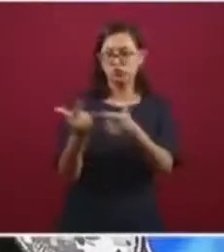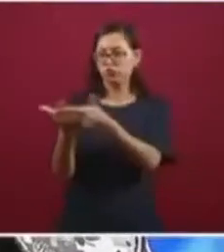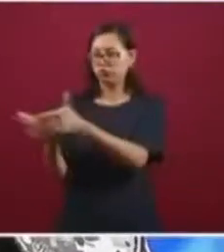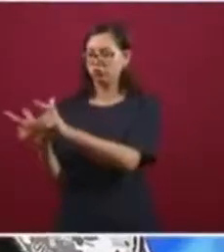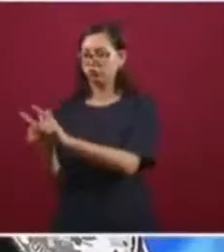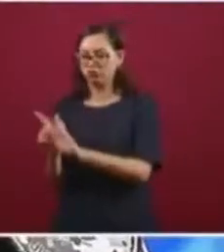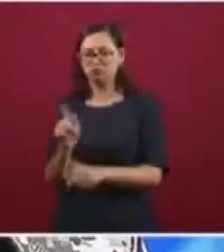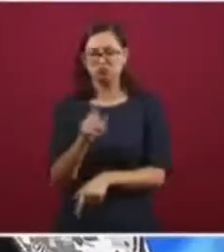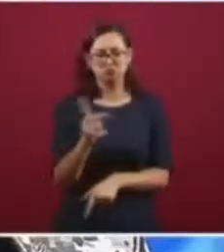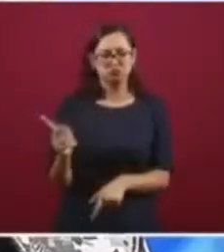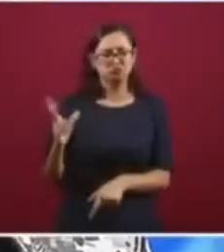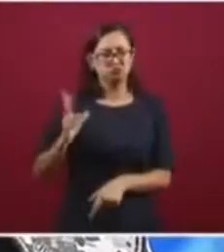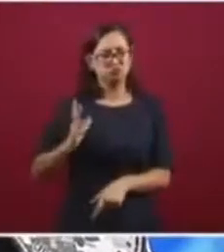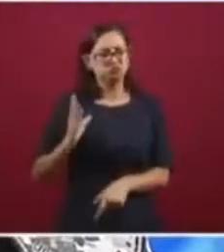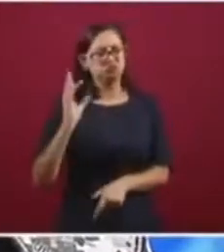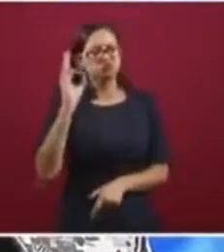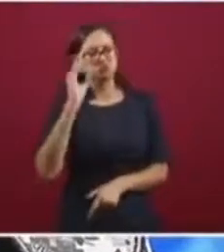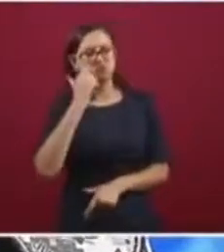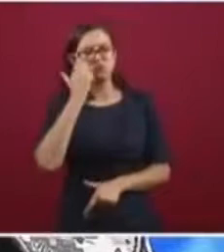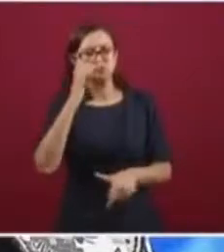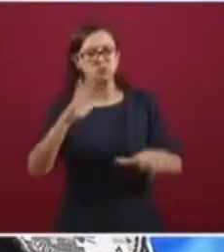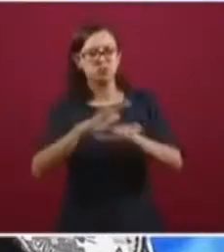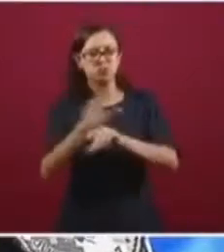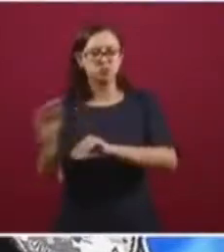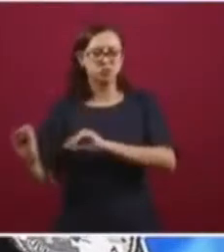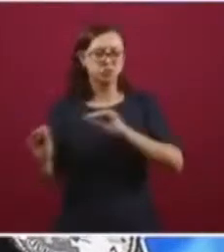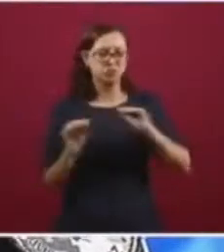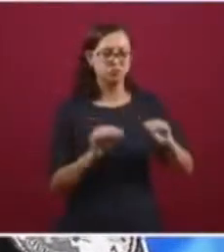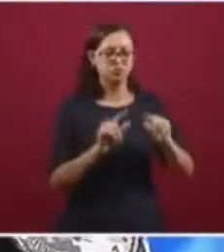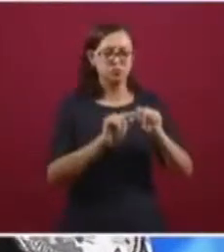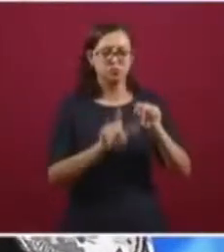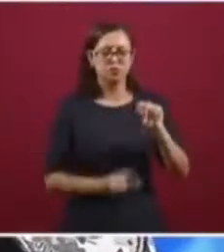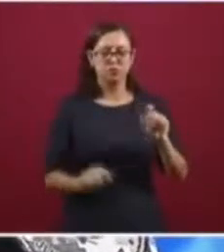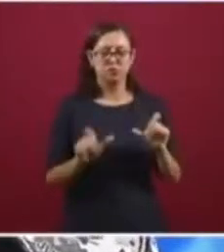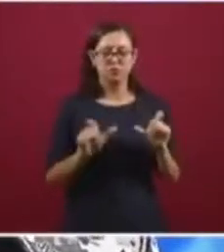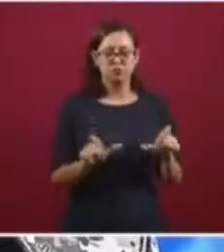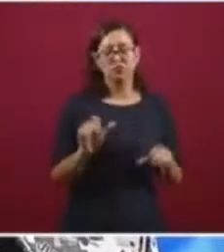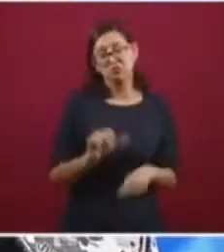como voluntarios a la Guardia Nacional, el resto de las divisiones de la Policía Federal,